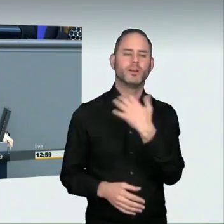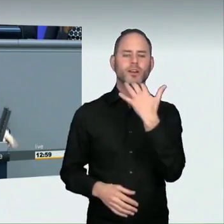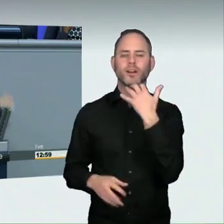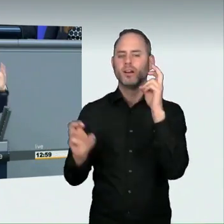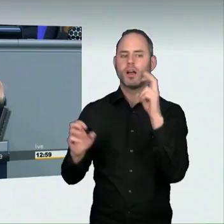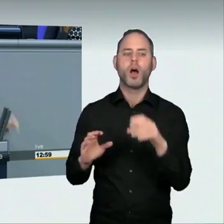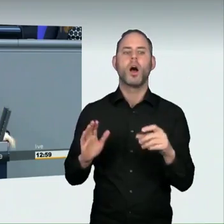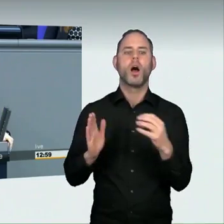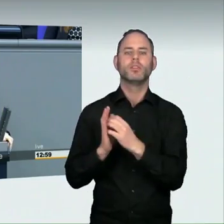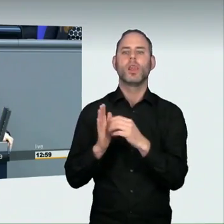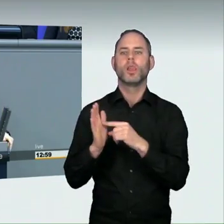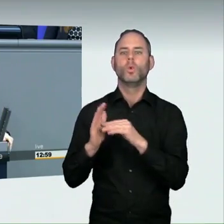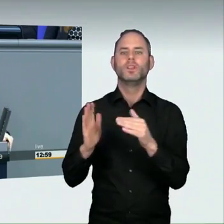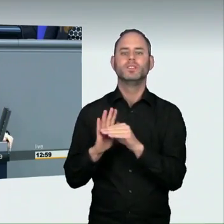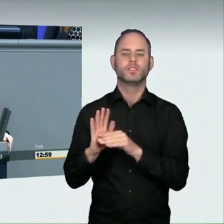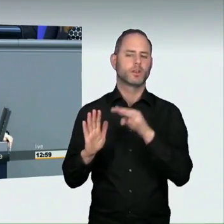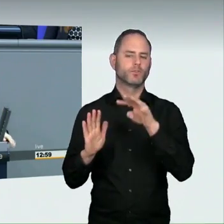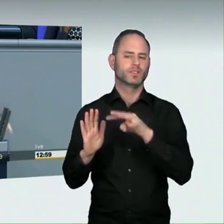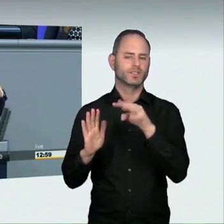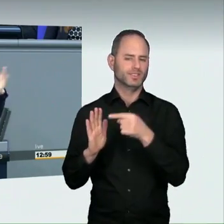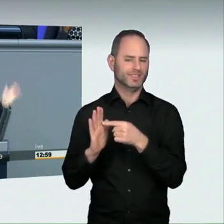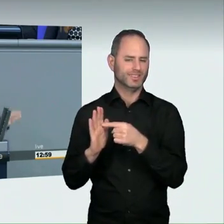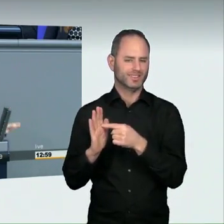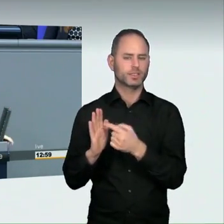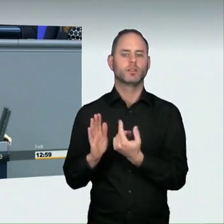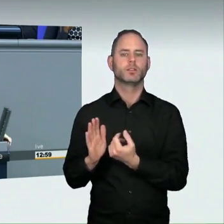Ja, ich sehe es schon optisch vor mir: Den Investoren aus irgendwelchen